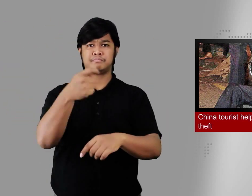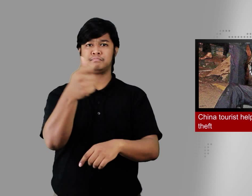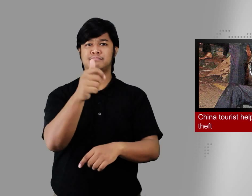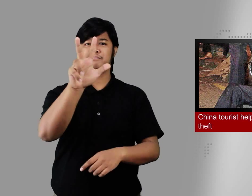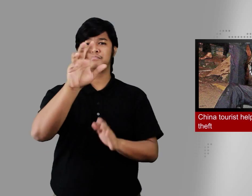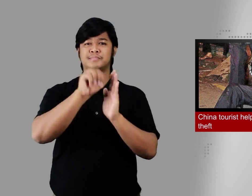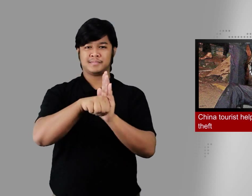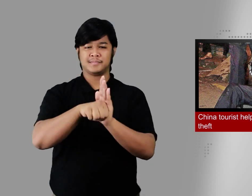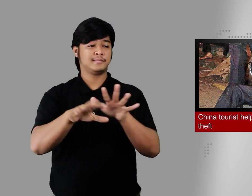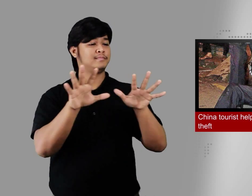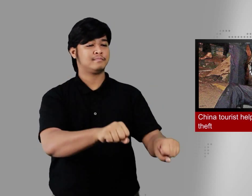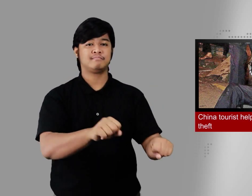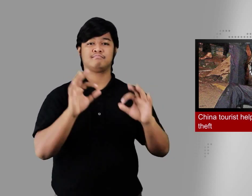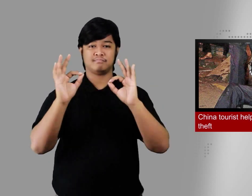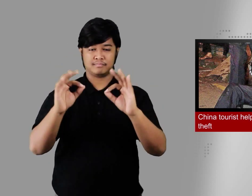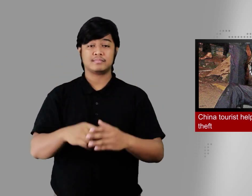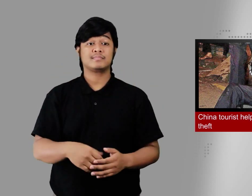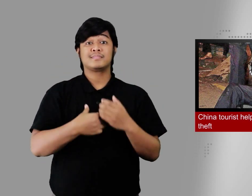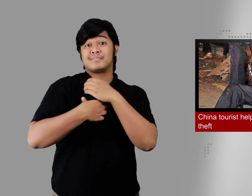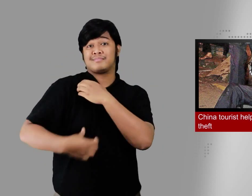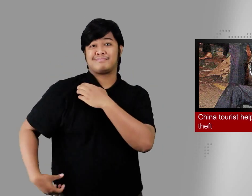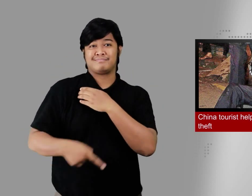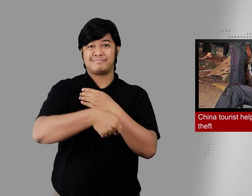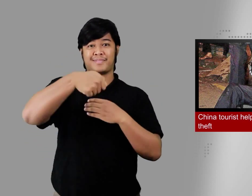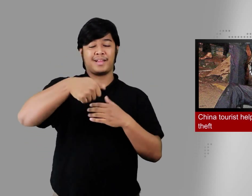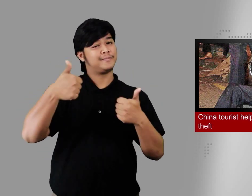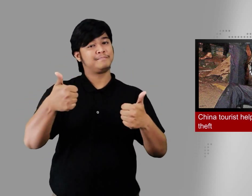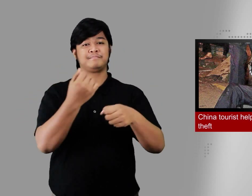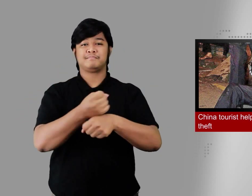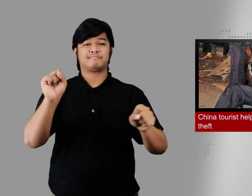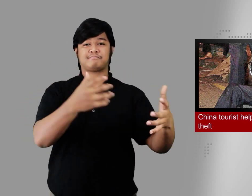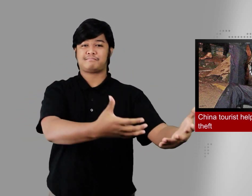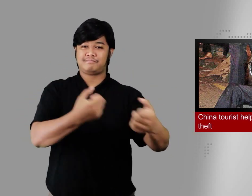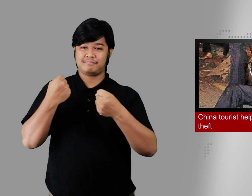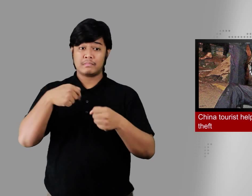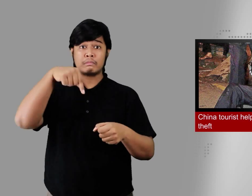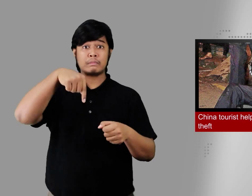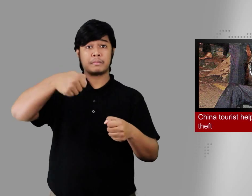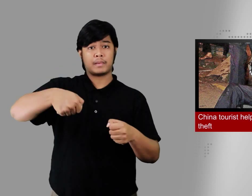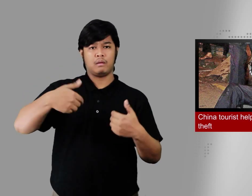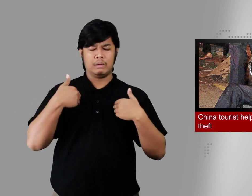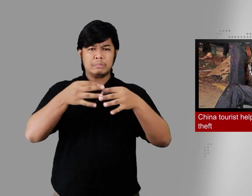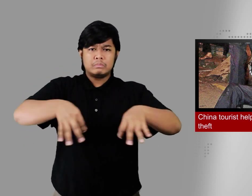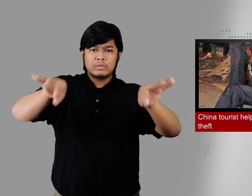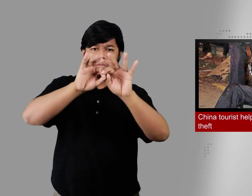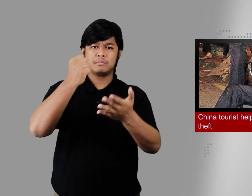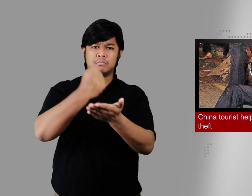..dalam masa 3 minit polis tiba. Beg tangan yang diragut telah selamat dikembalikan.